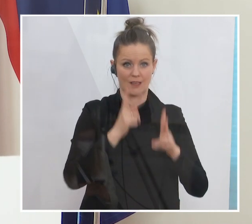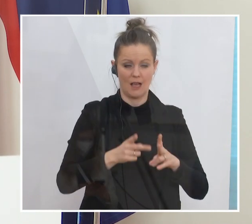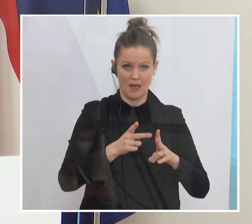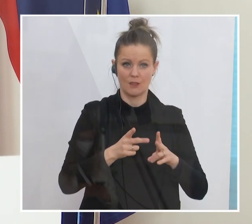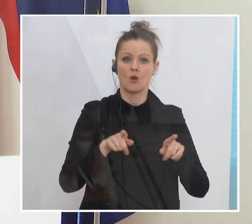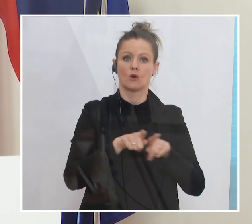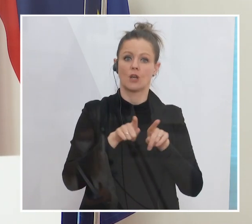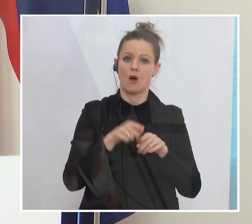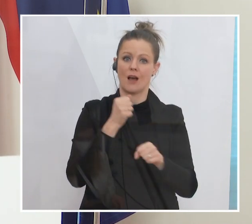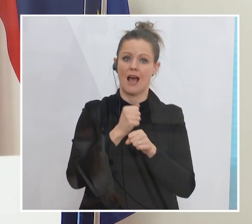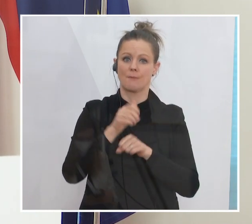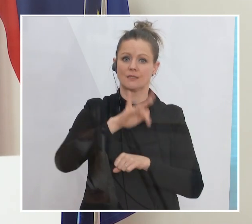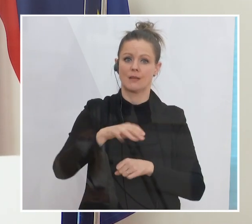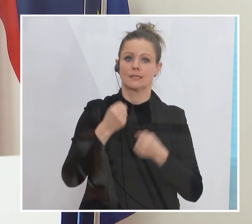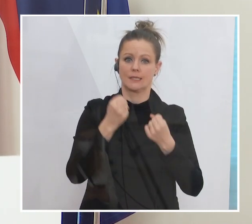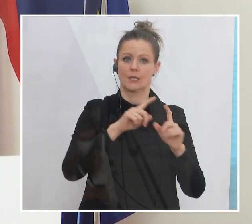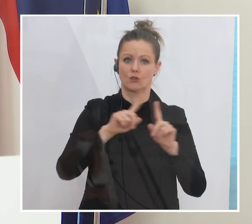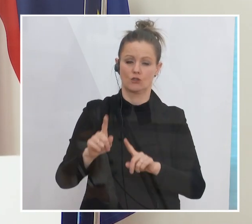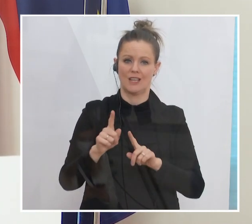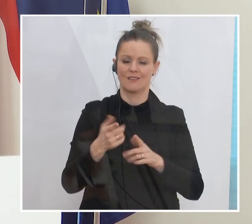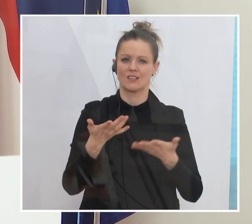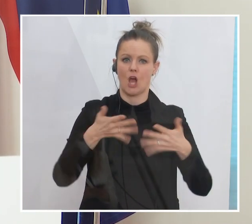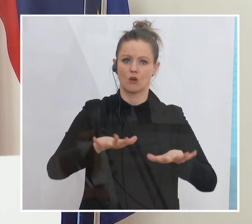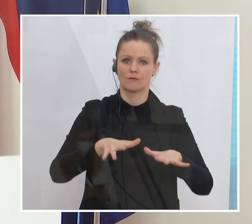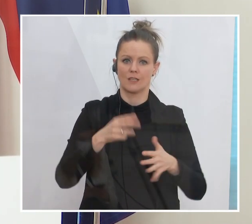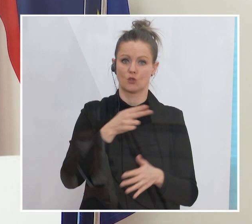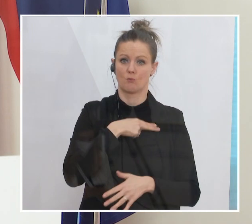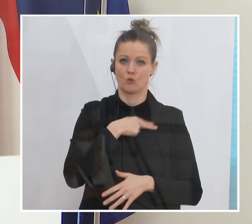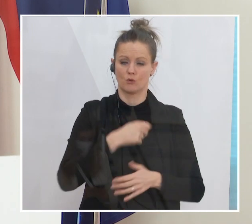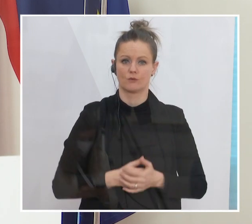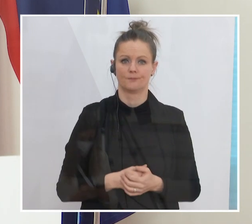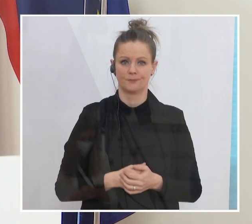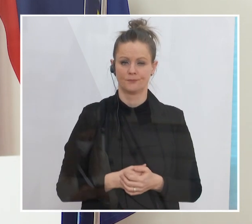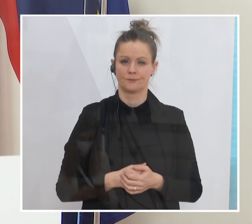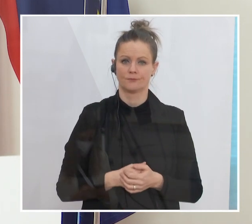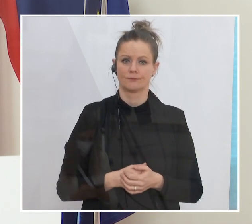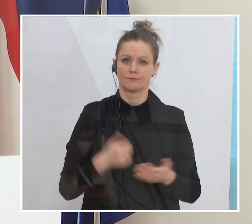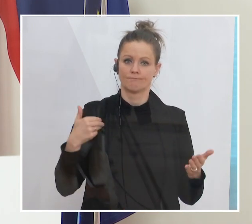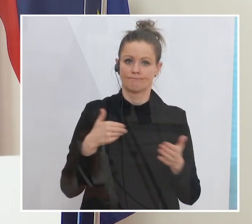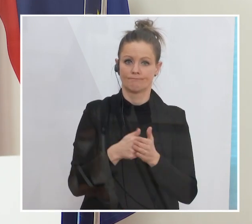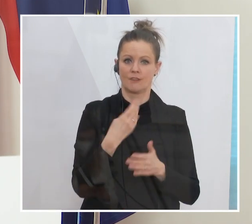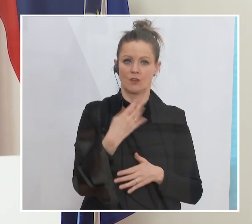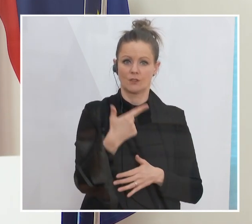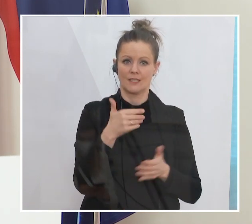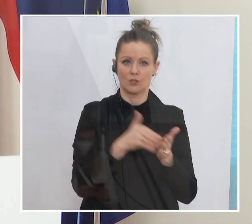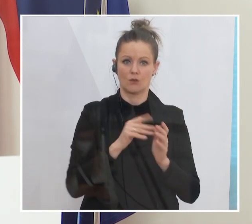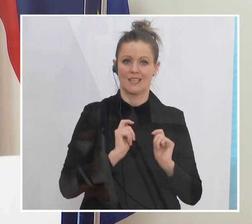sichern, ist ja der sogenannte Ausfallsbonus. Auch da sind mittlerweile 24.000 Anträge ausbezahlt